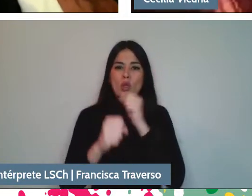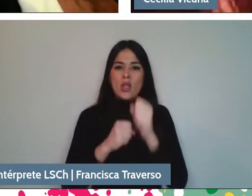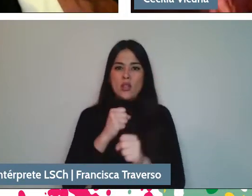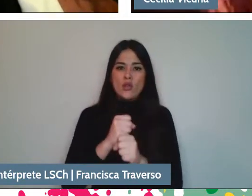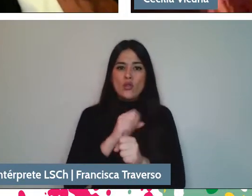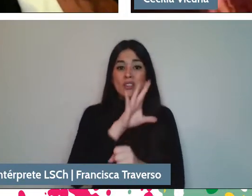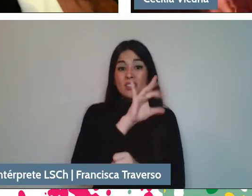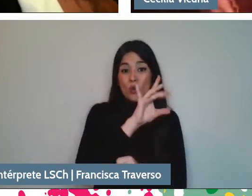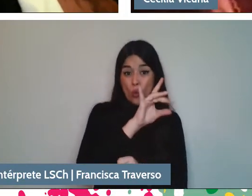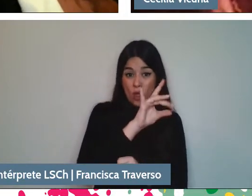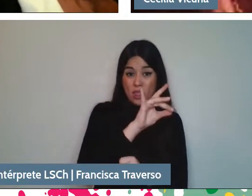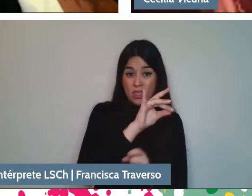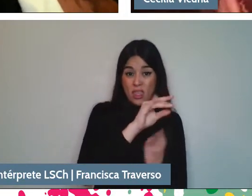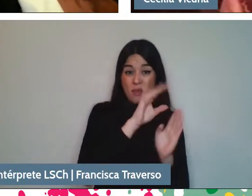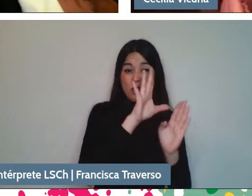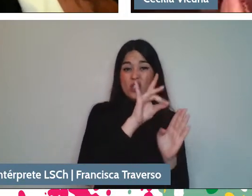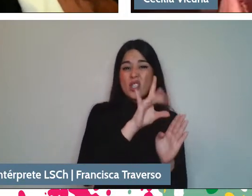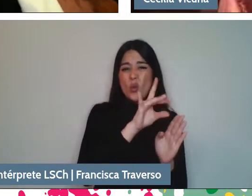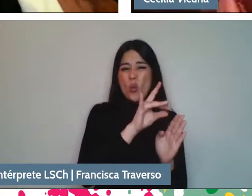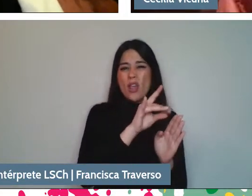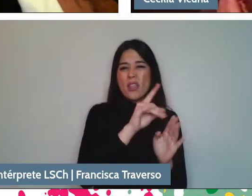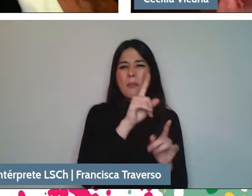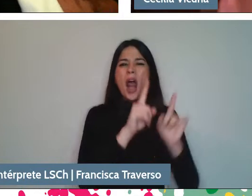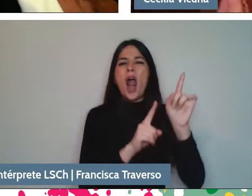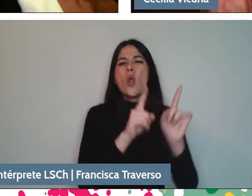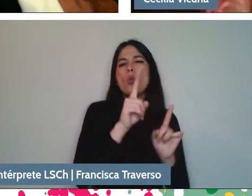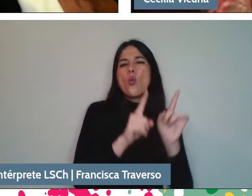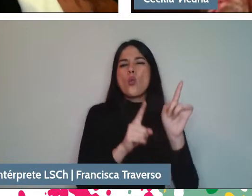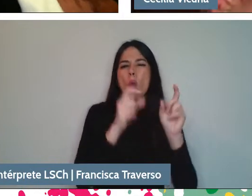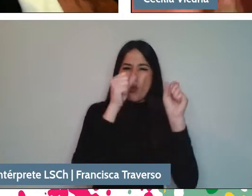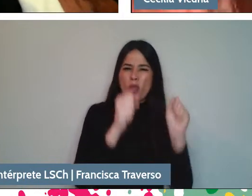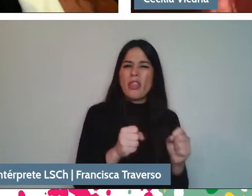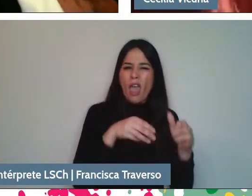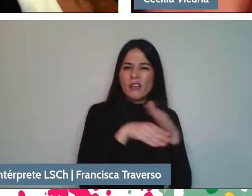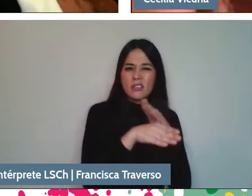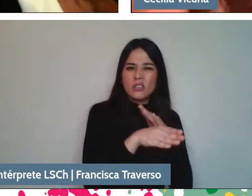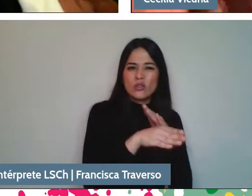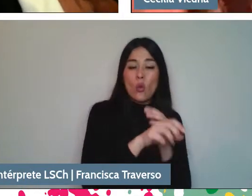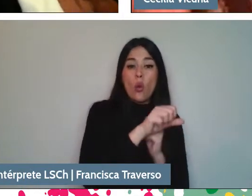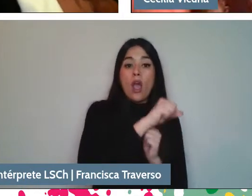pero en los 50 era para los intelectuales: en los 60 era para todos, para todos los jóvenes.